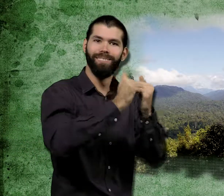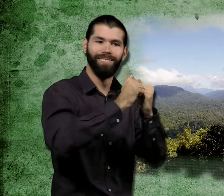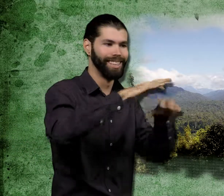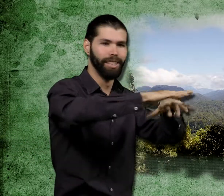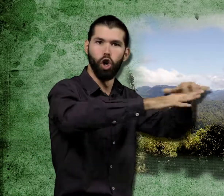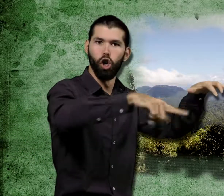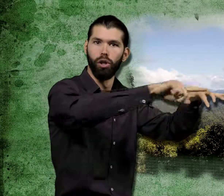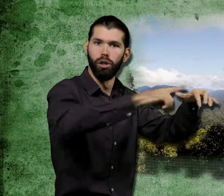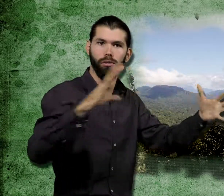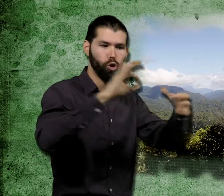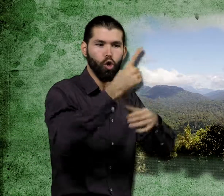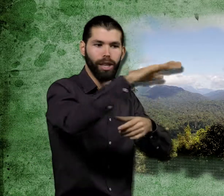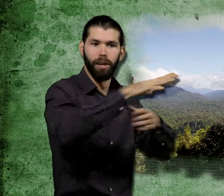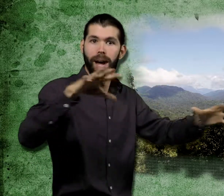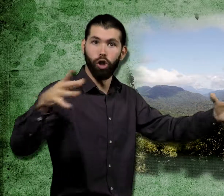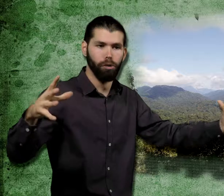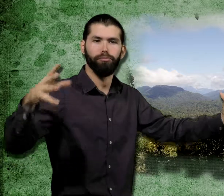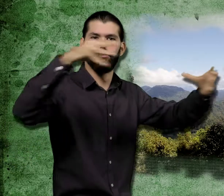que comparteixen un determinat espai.